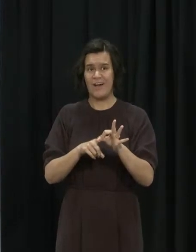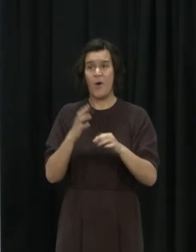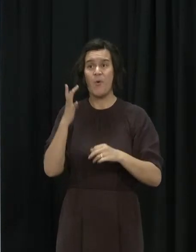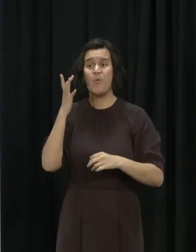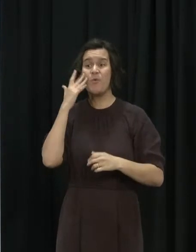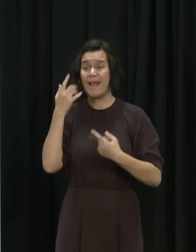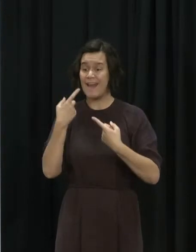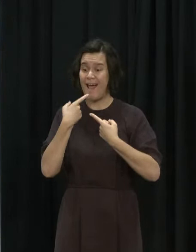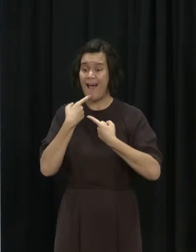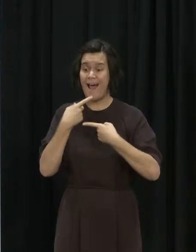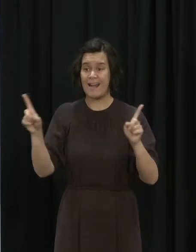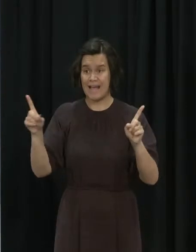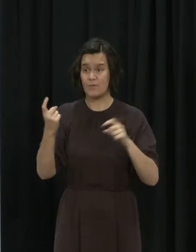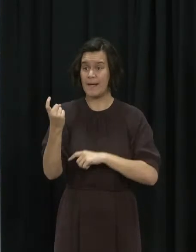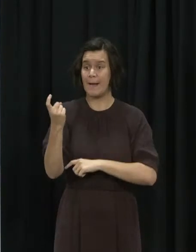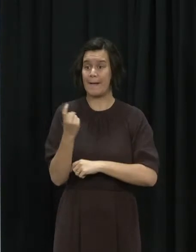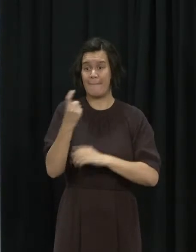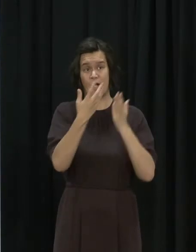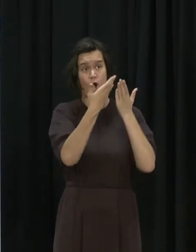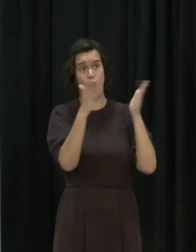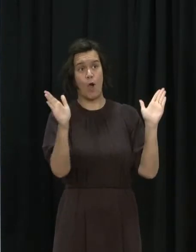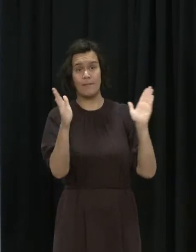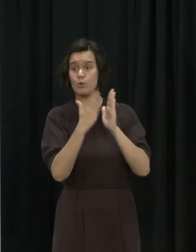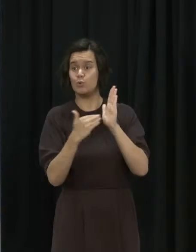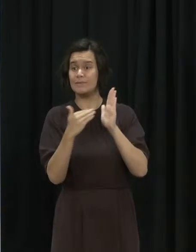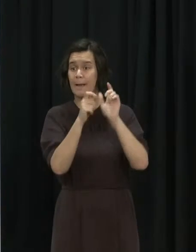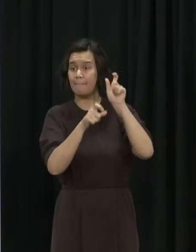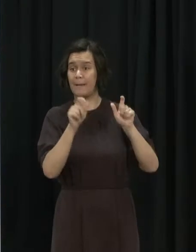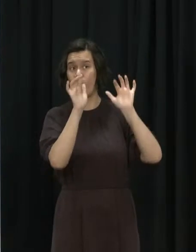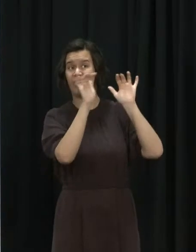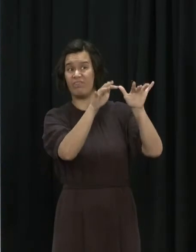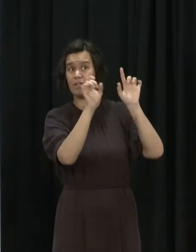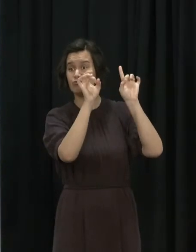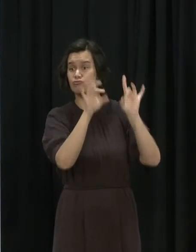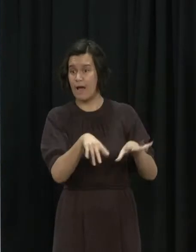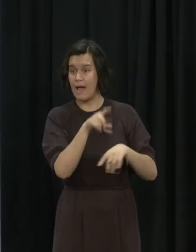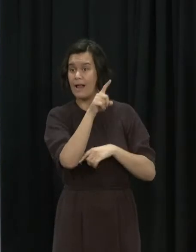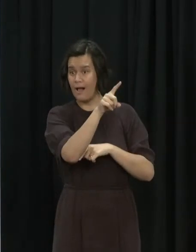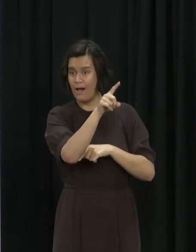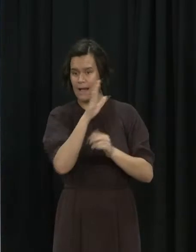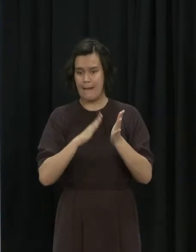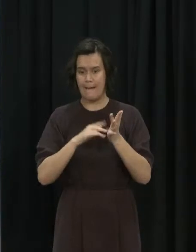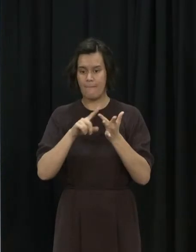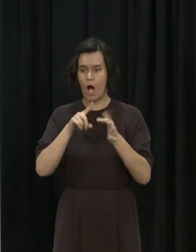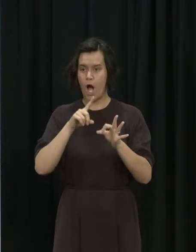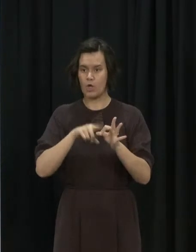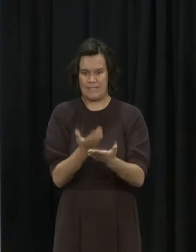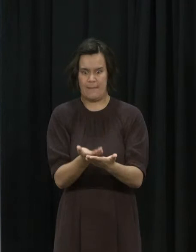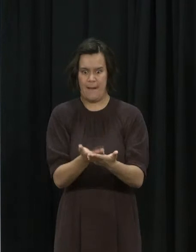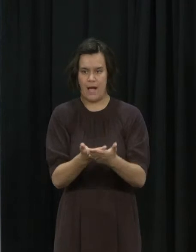Ka taea te korero ki a koe i roto i te Ko te tukunga o nga whare o mua tata nei, e 500 nga